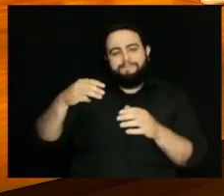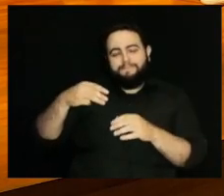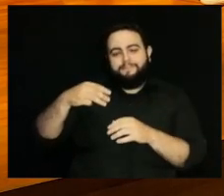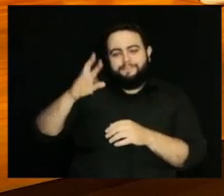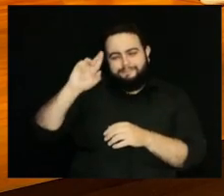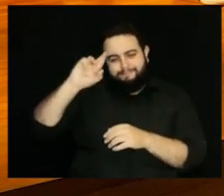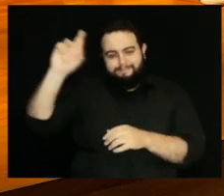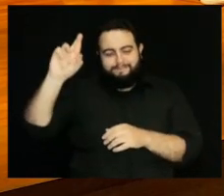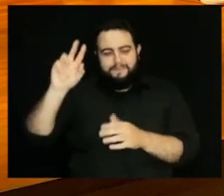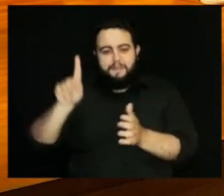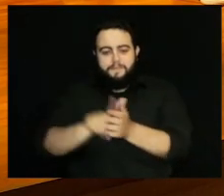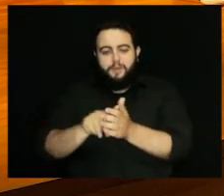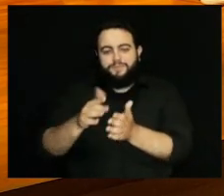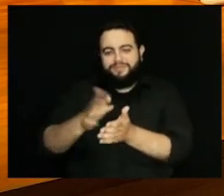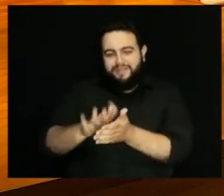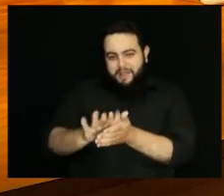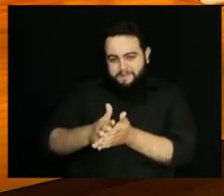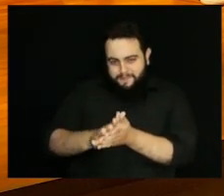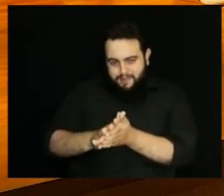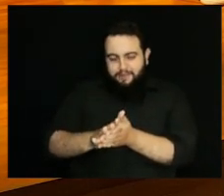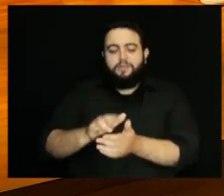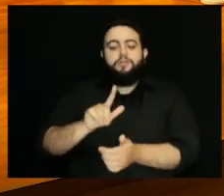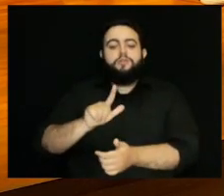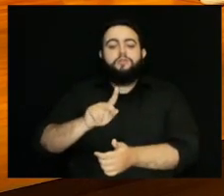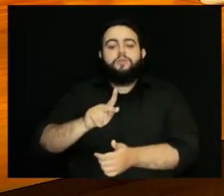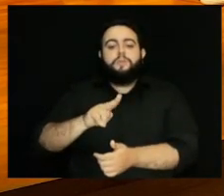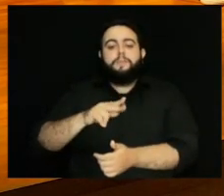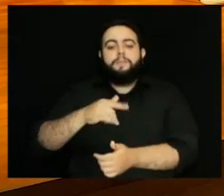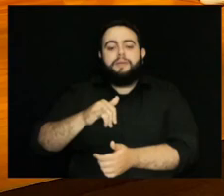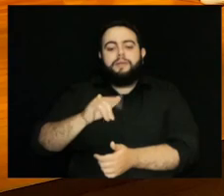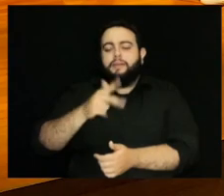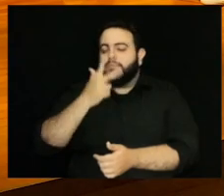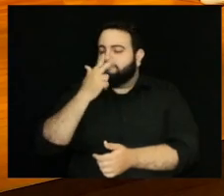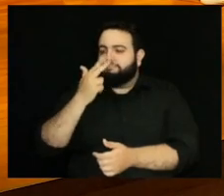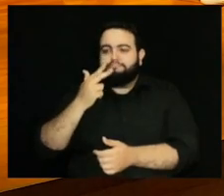Mello, nem carioca nem gaúcho, Lupicínio é maior do que o Cartola, é maior que o Nelson Cavaquinho, é